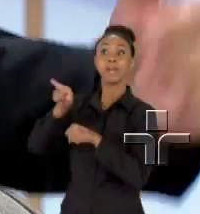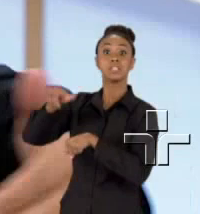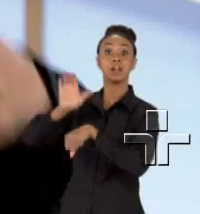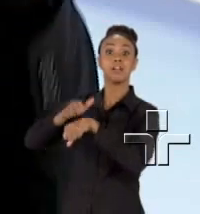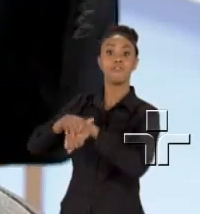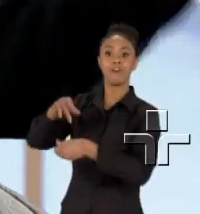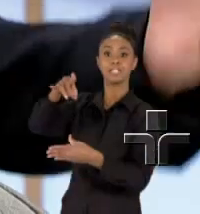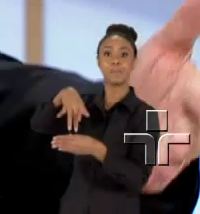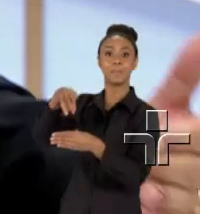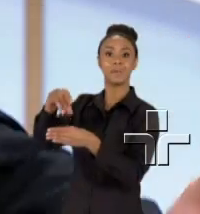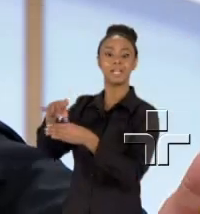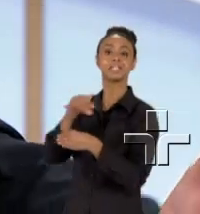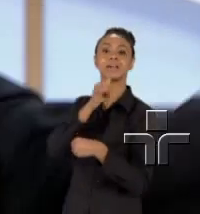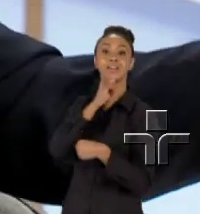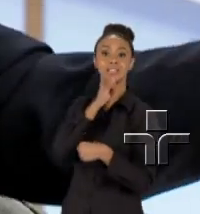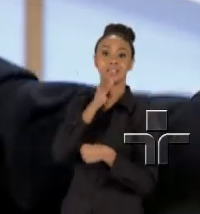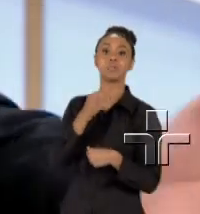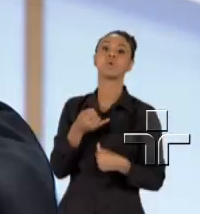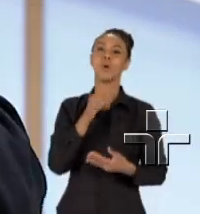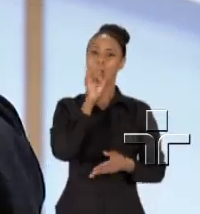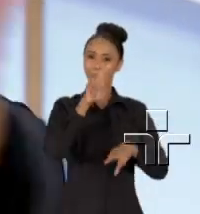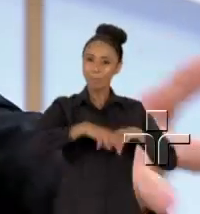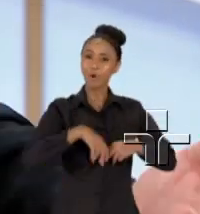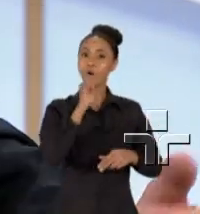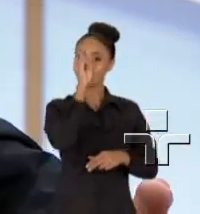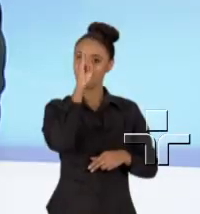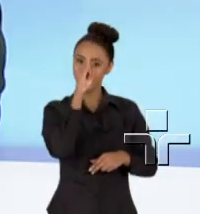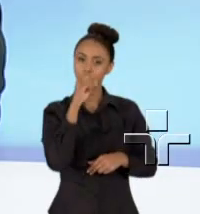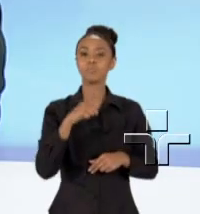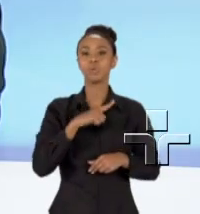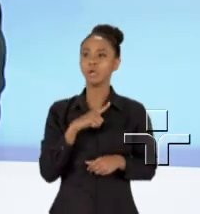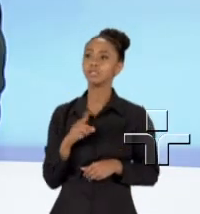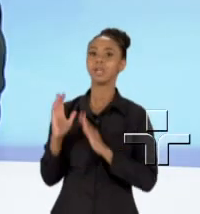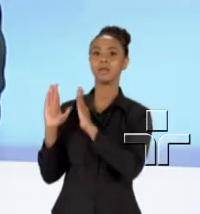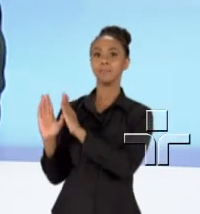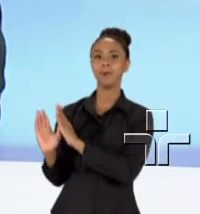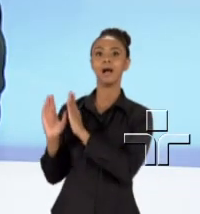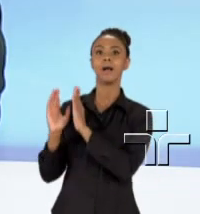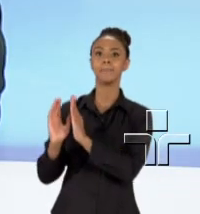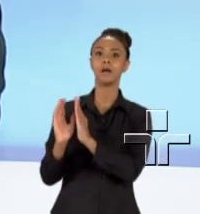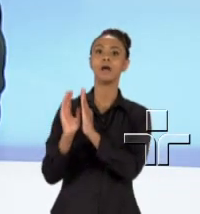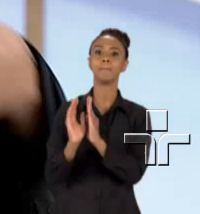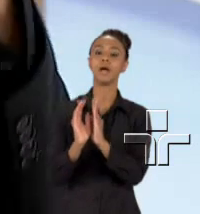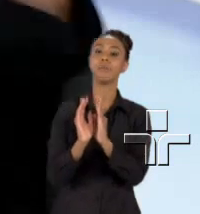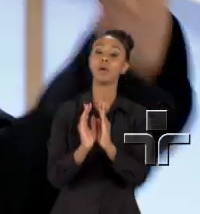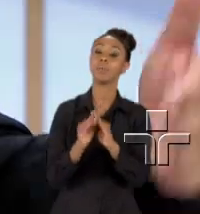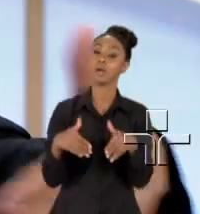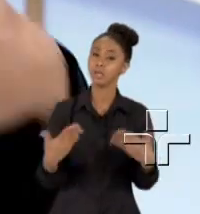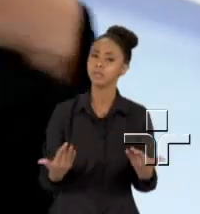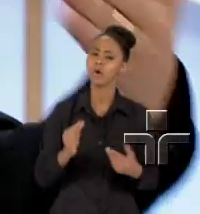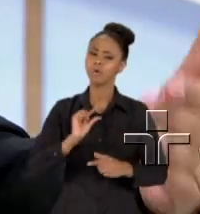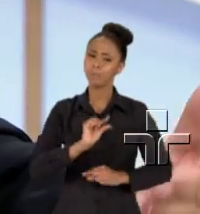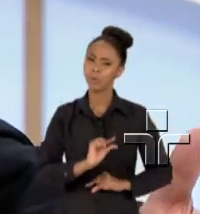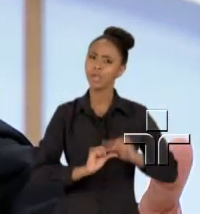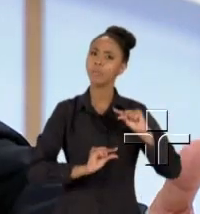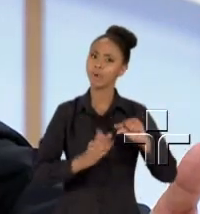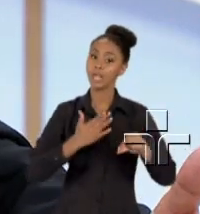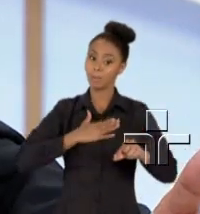Essa questão do porco hoje, de fazer toda essa cadeia. Então, devagarzinho, eu já estou mudando as minhas coisas.